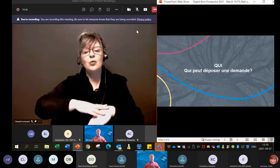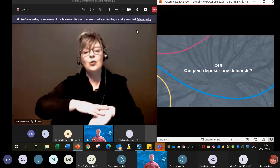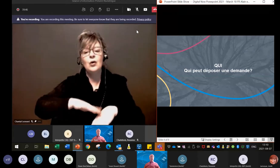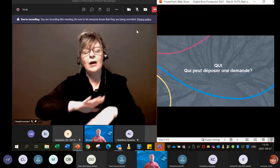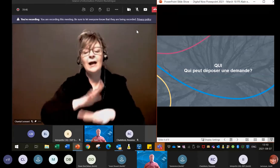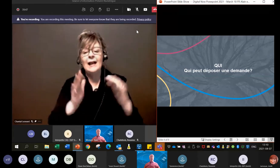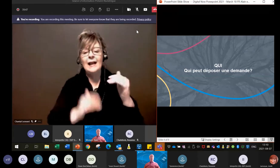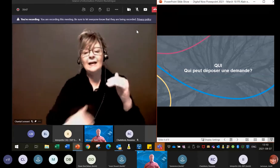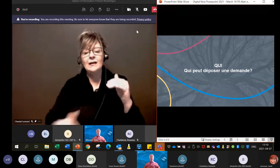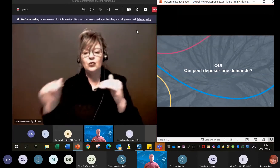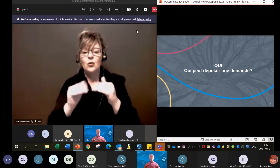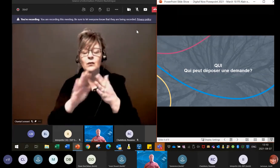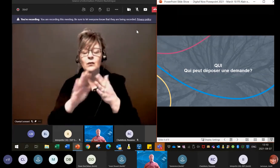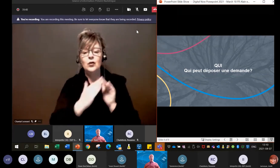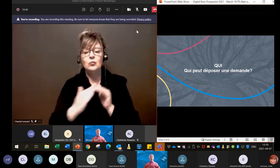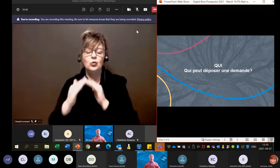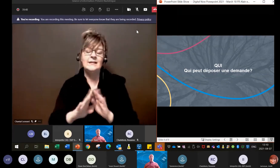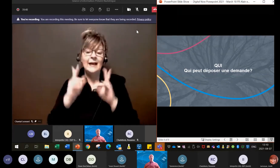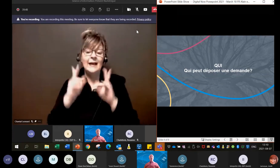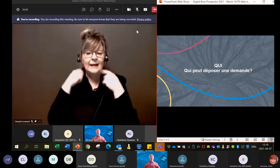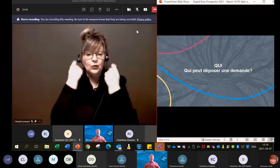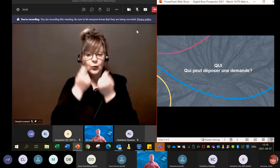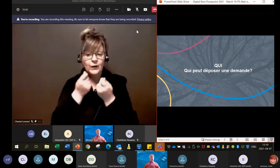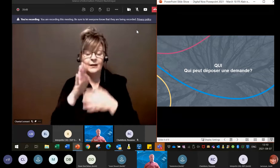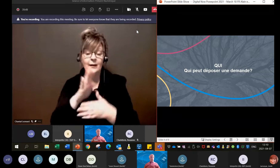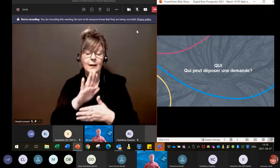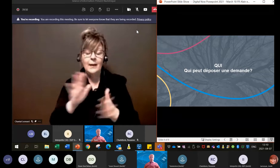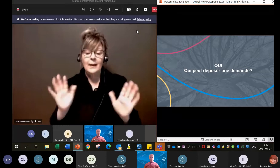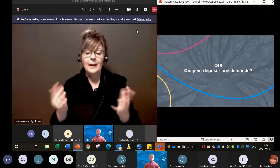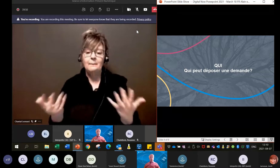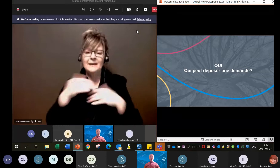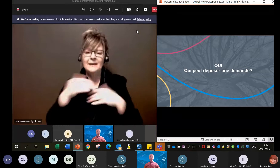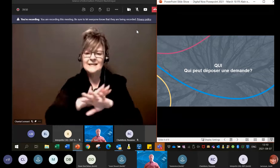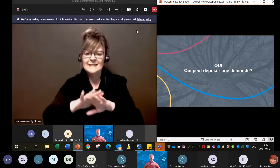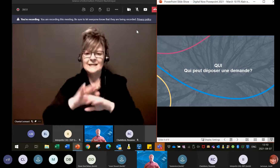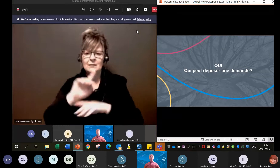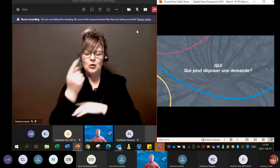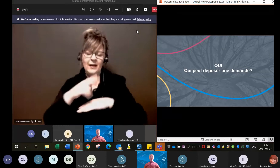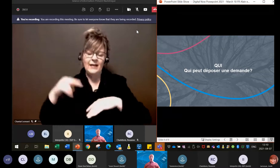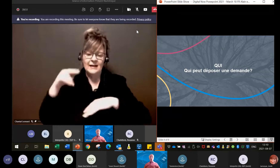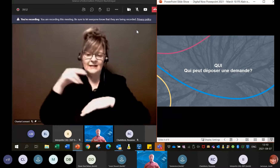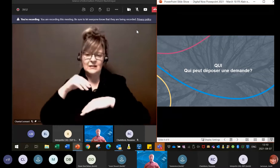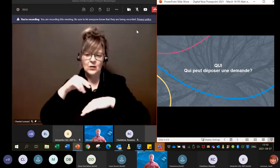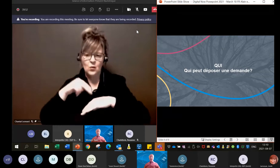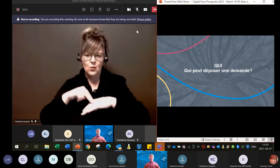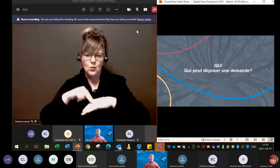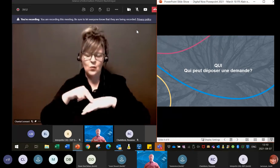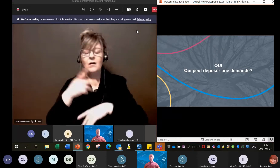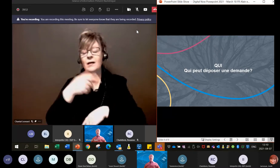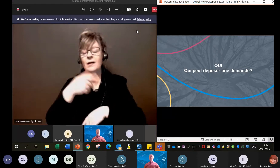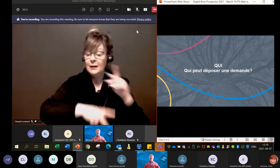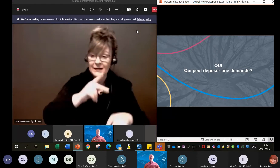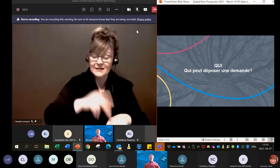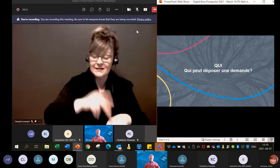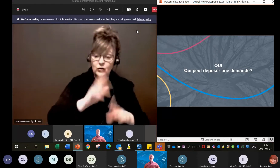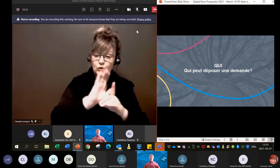communautés inuites, métisses et des Premières Nations, des groupes de diverses cultures,